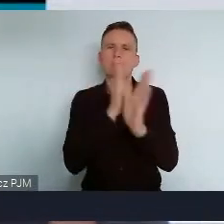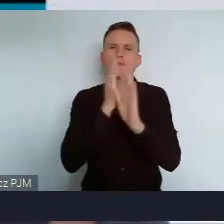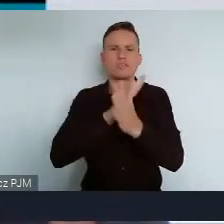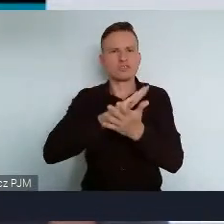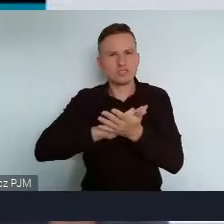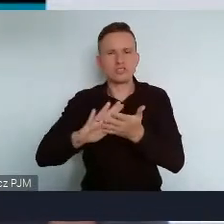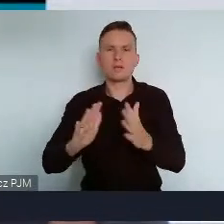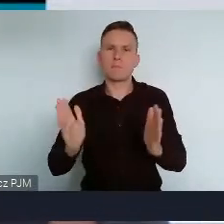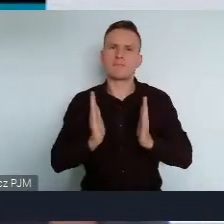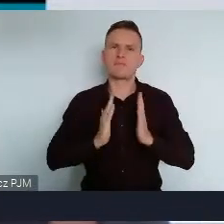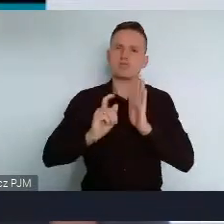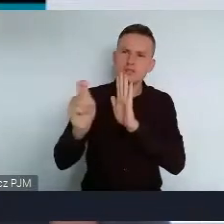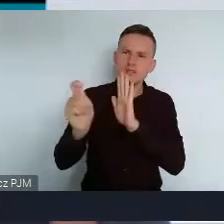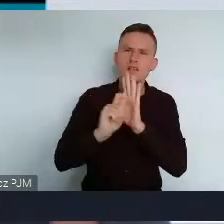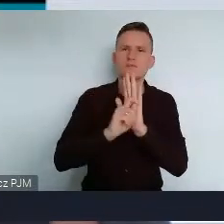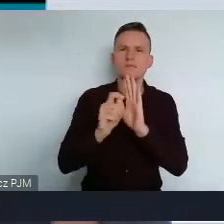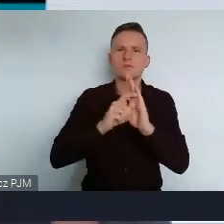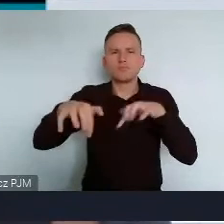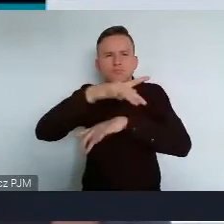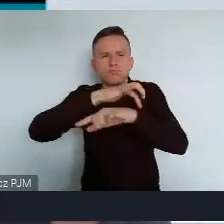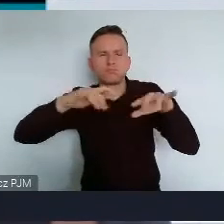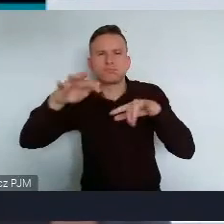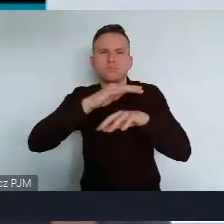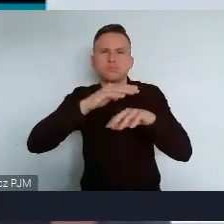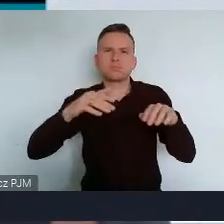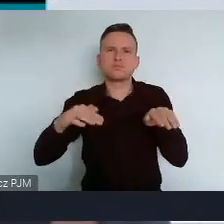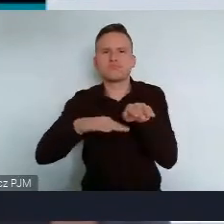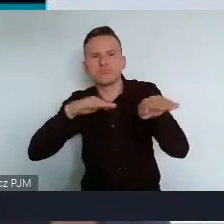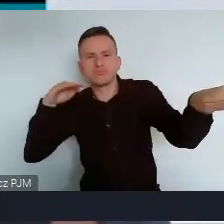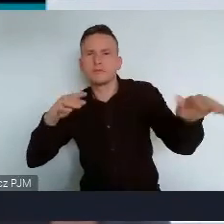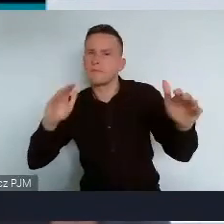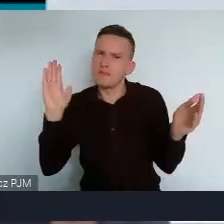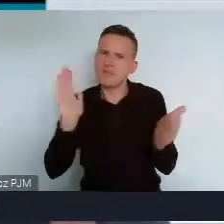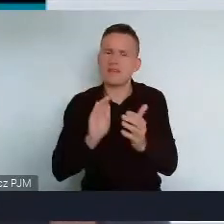mniejsze zatłoczenie, o miasta 15-minutowych odległości,